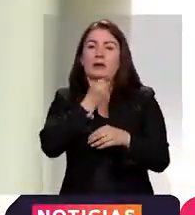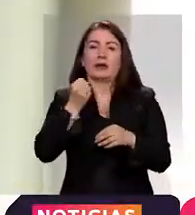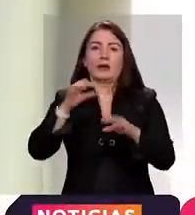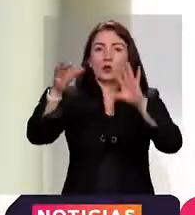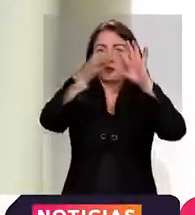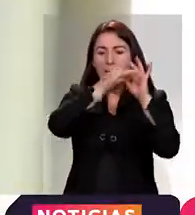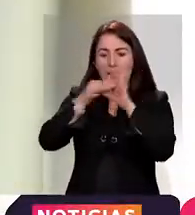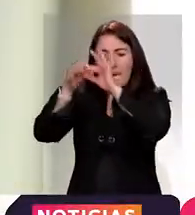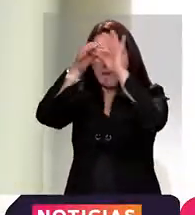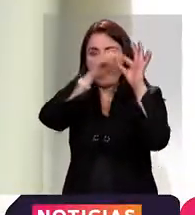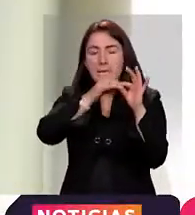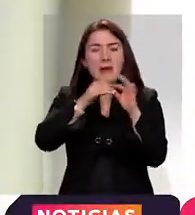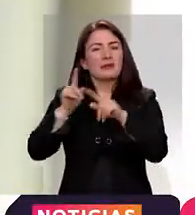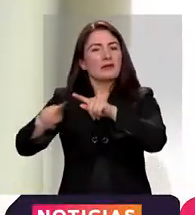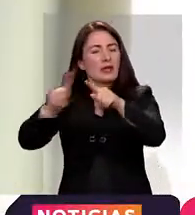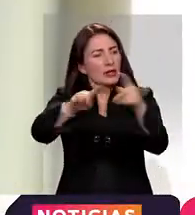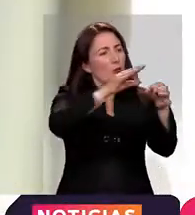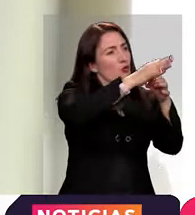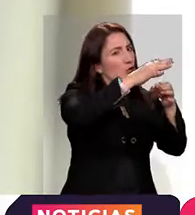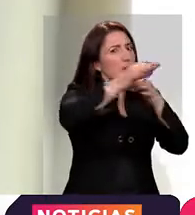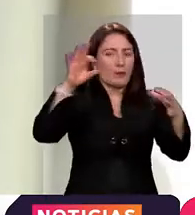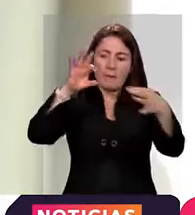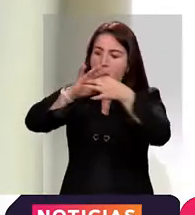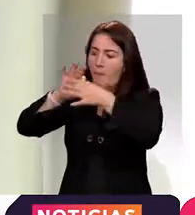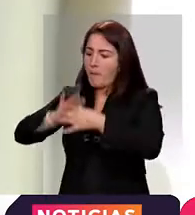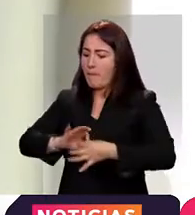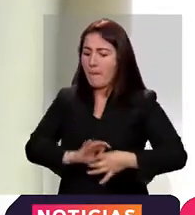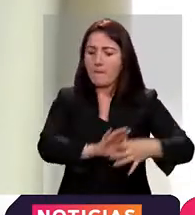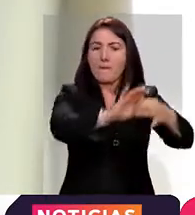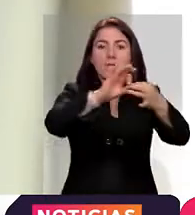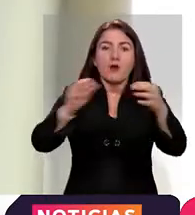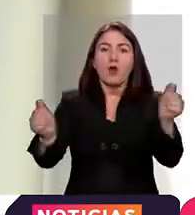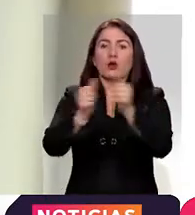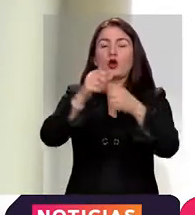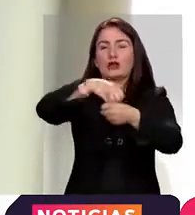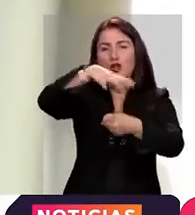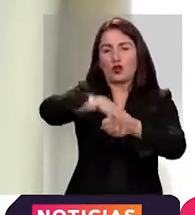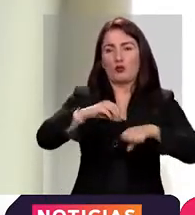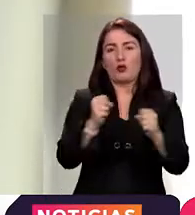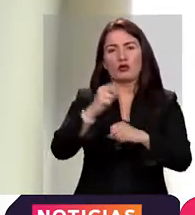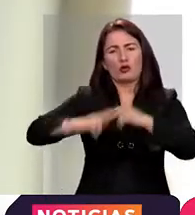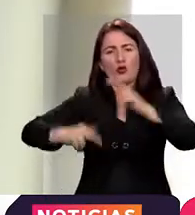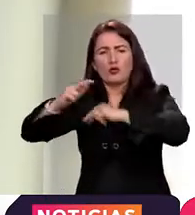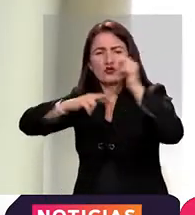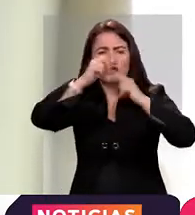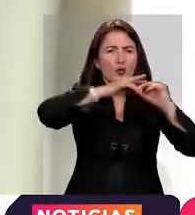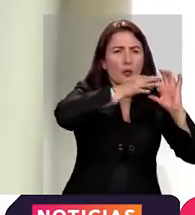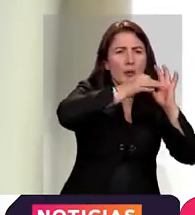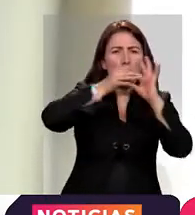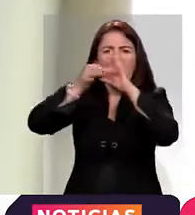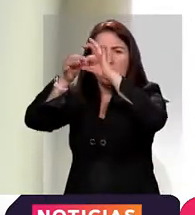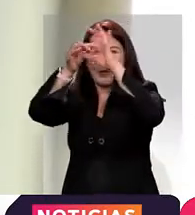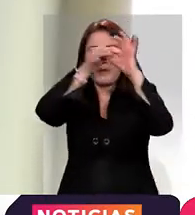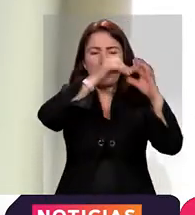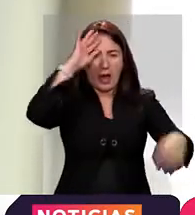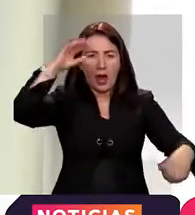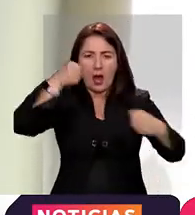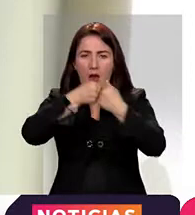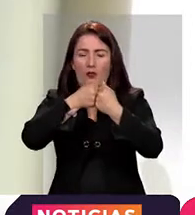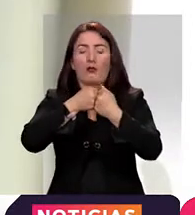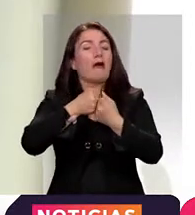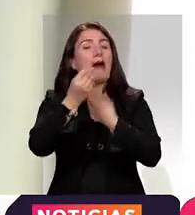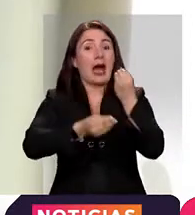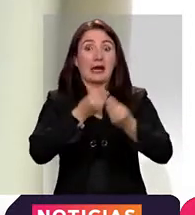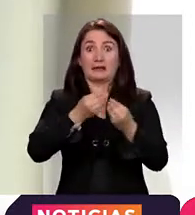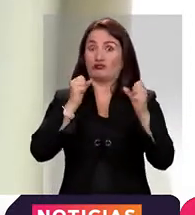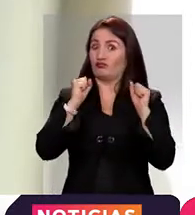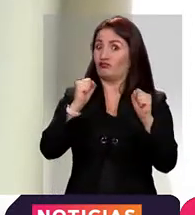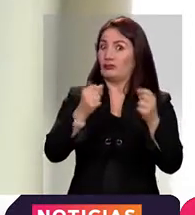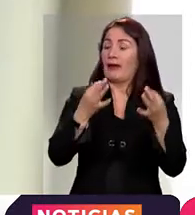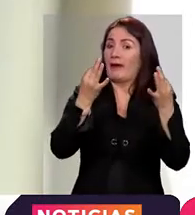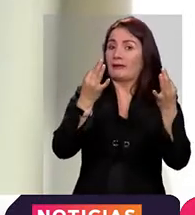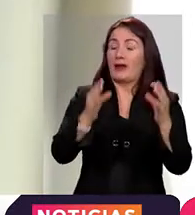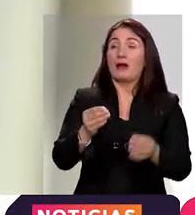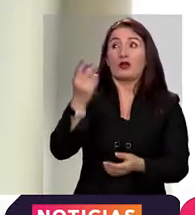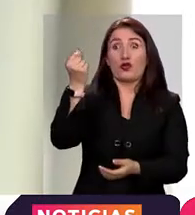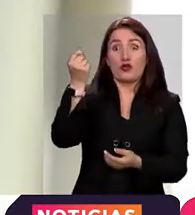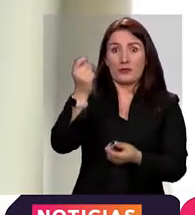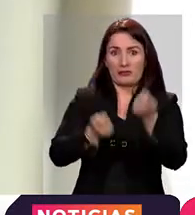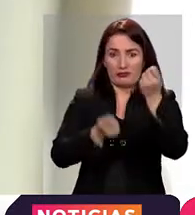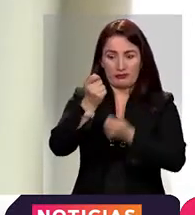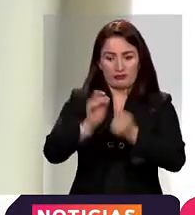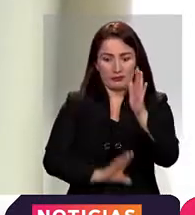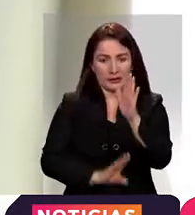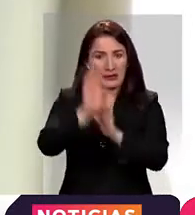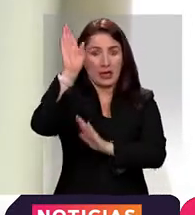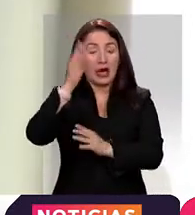FORTALECERáN EL REGISTRAN DEL